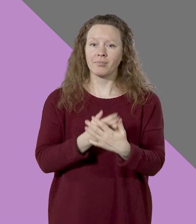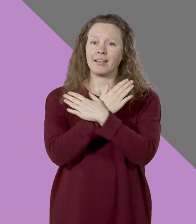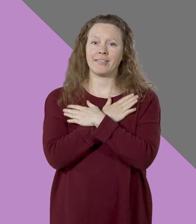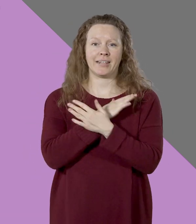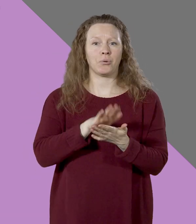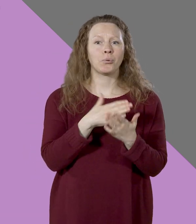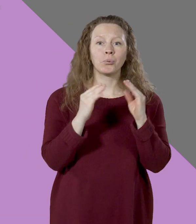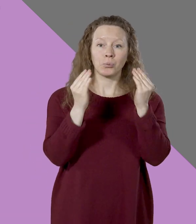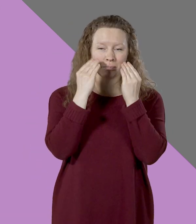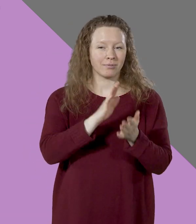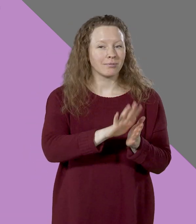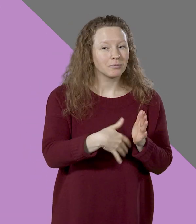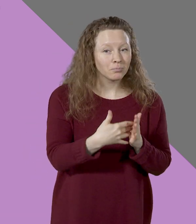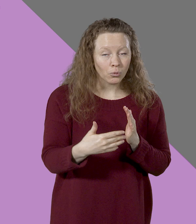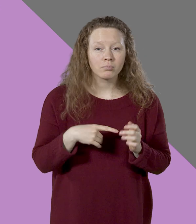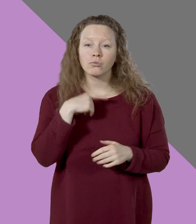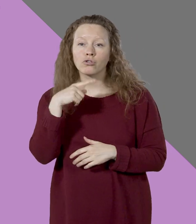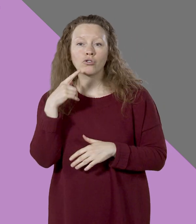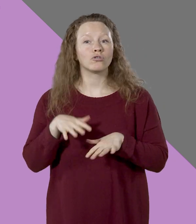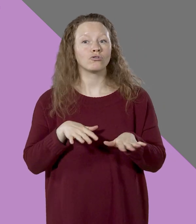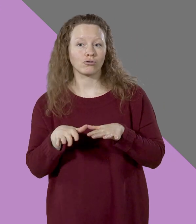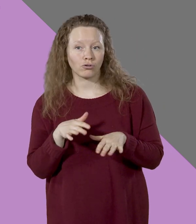Diaks tolkutbildning för teckenspråk och talstörning -